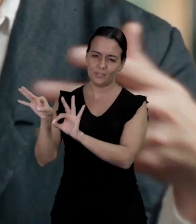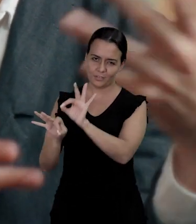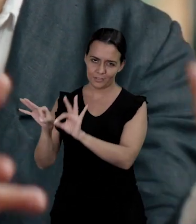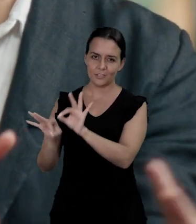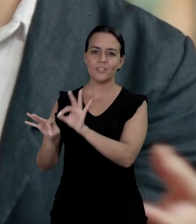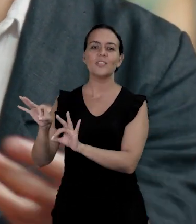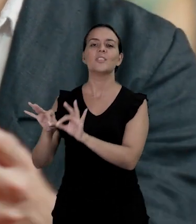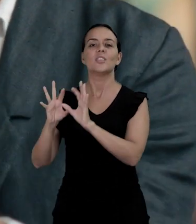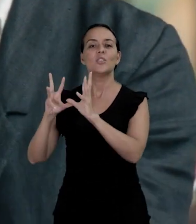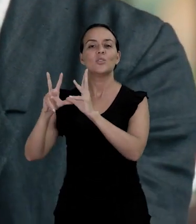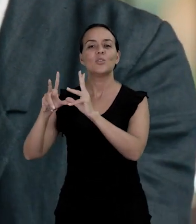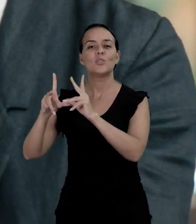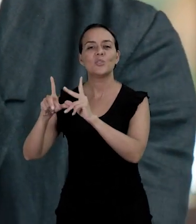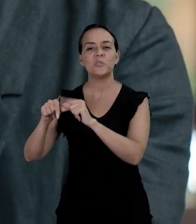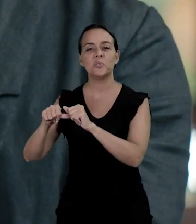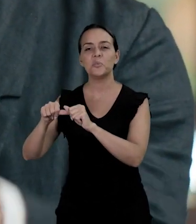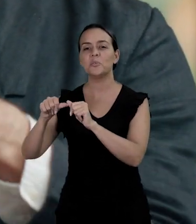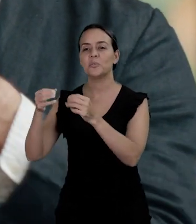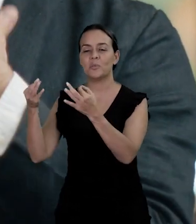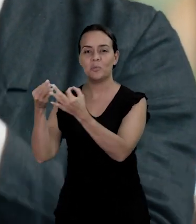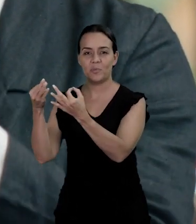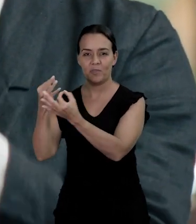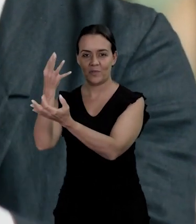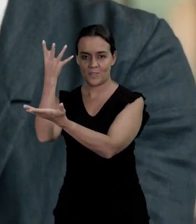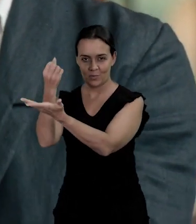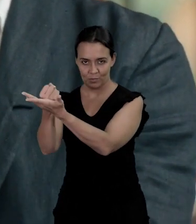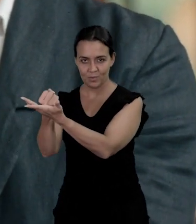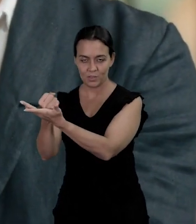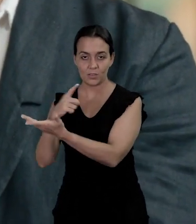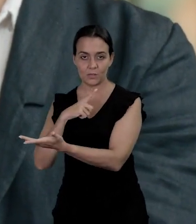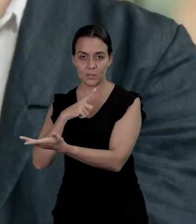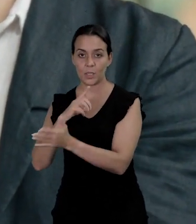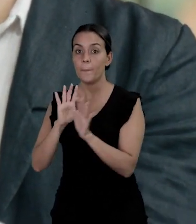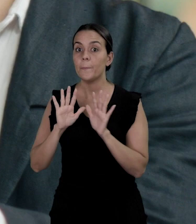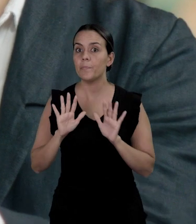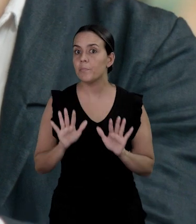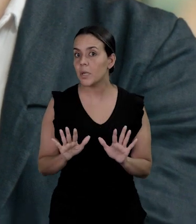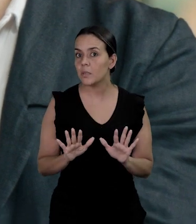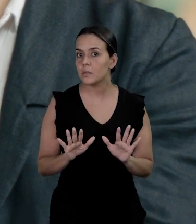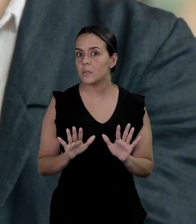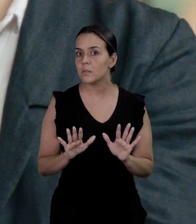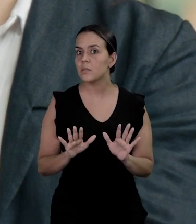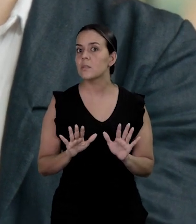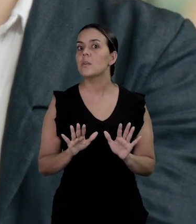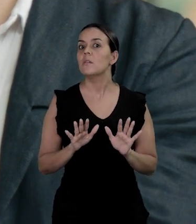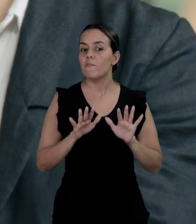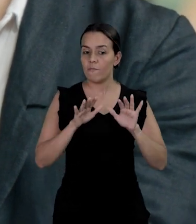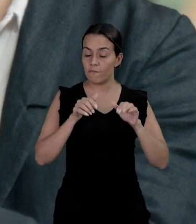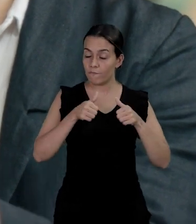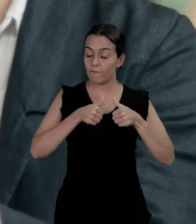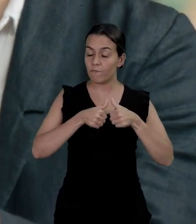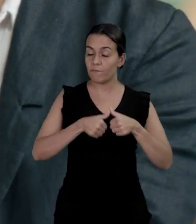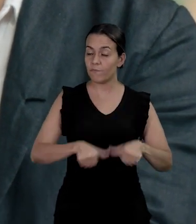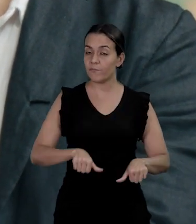fazer alguma coisa e tal. Mas, algo do espírito humano vai buscar essa coisa que, no fim das contas, é para o que a arte serve,